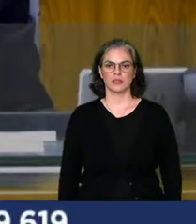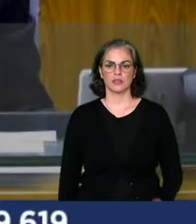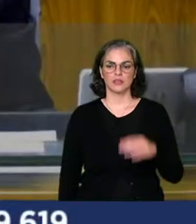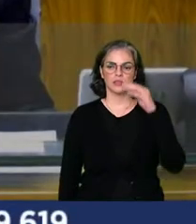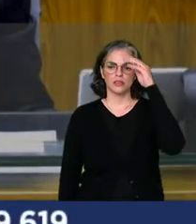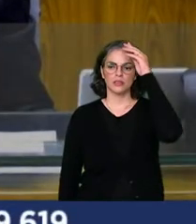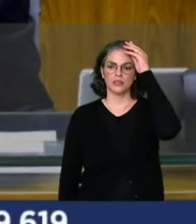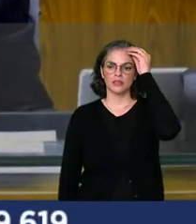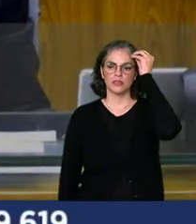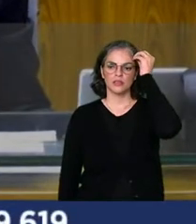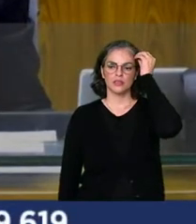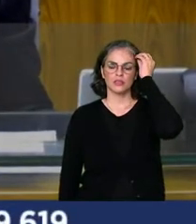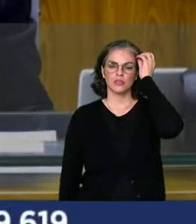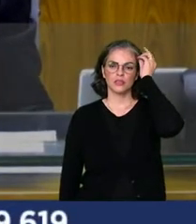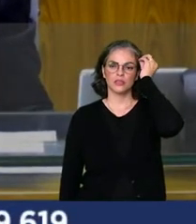RESALVANDO O PL. QUE É O